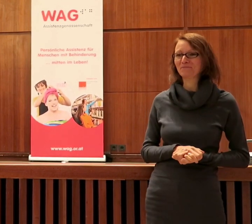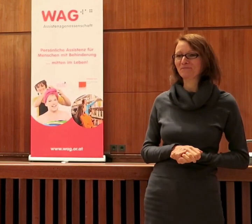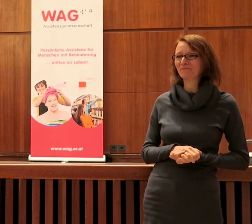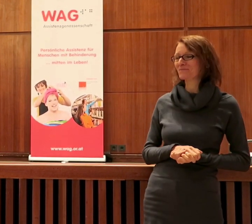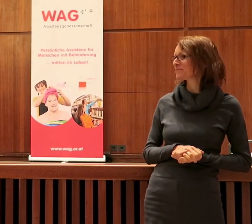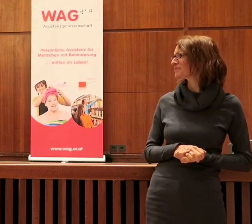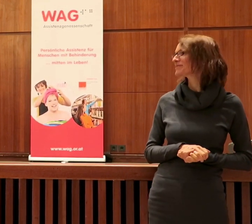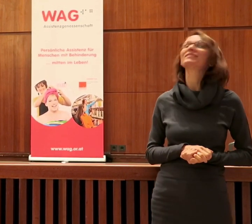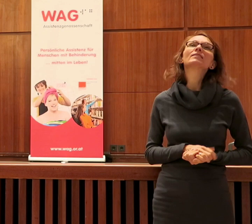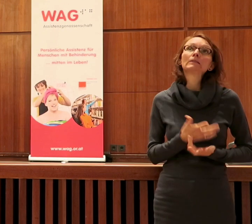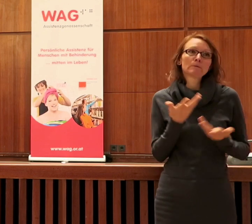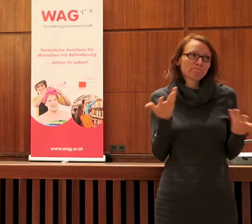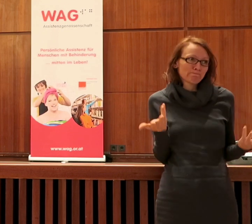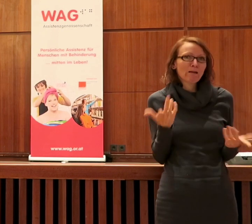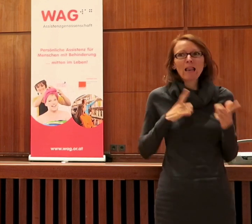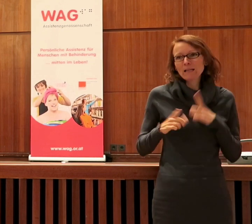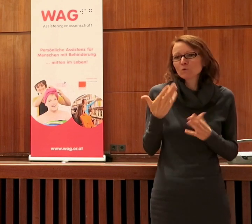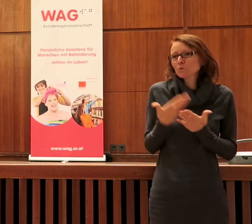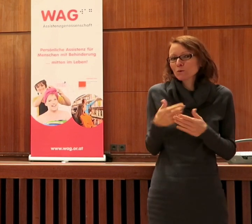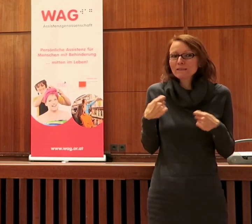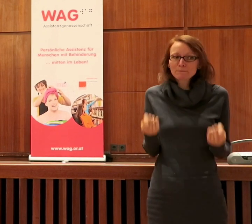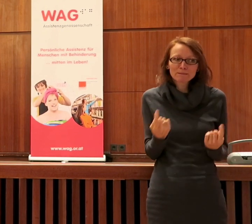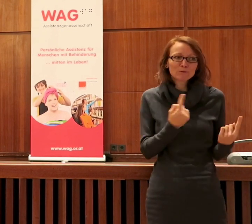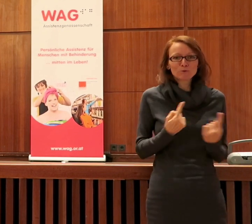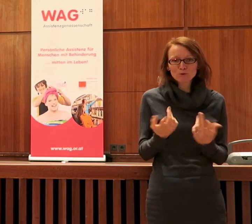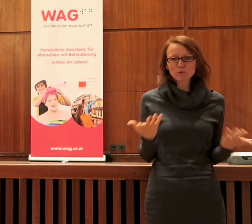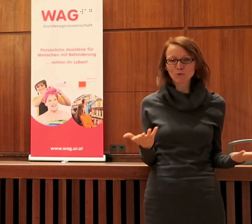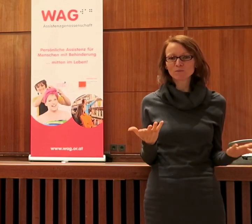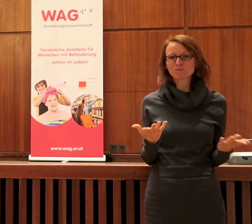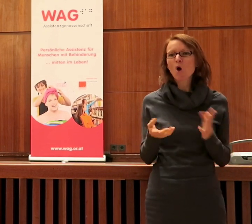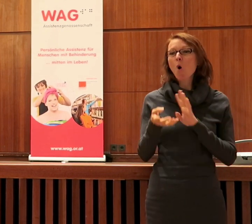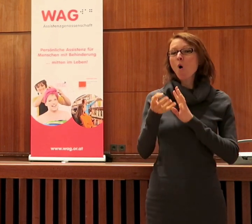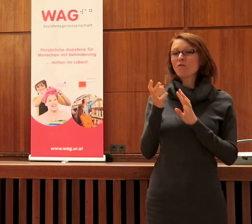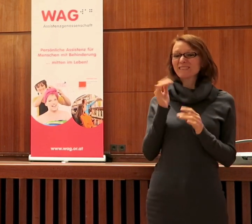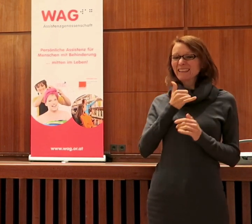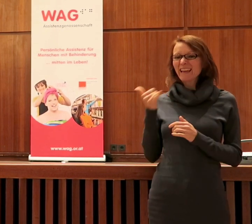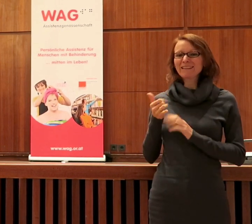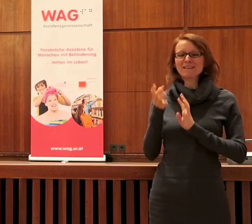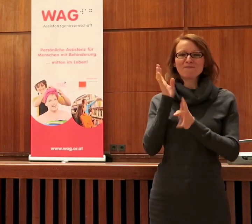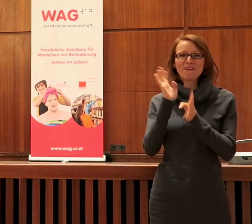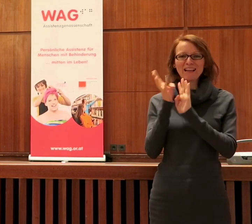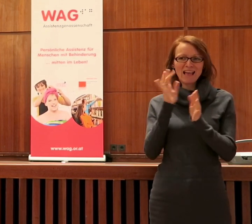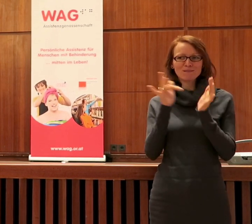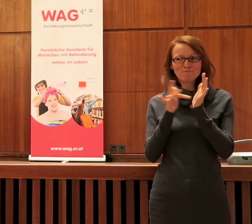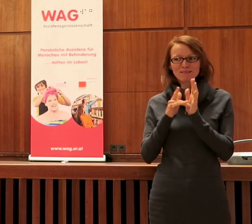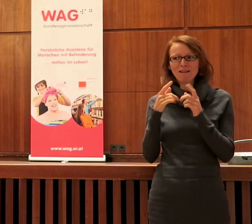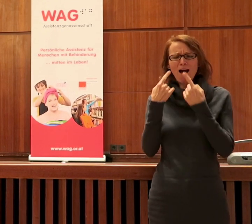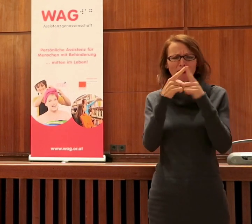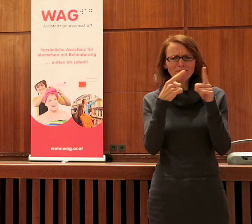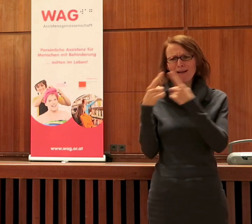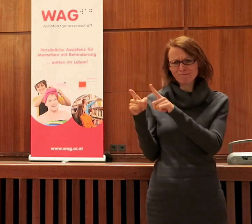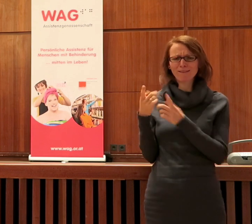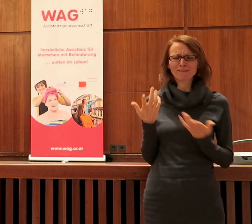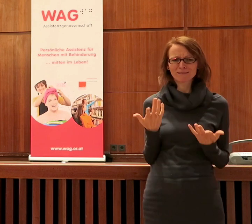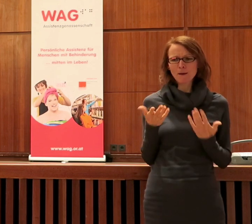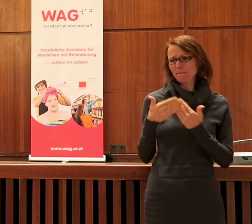Es gibt so für jedes Verkehrsmittel eigene Phänomene. Letztens bin ich mit der Strassenbahn gefahren.